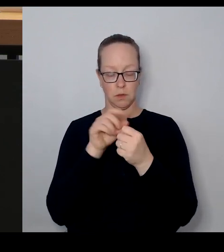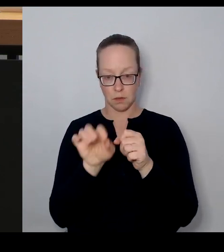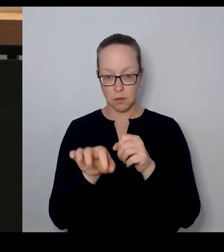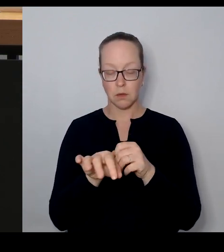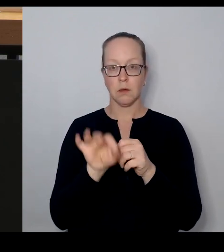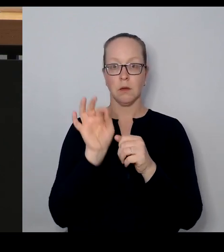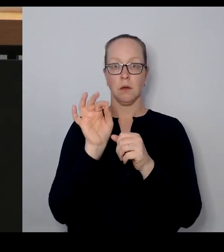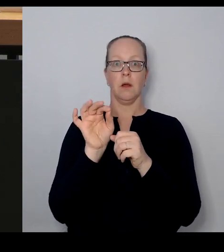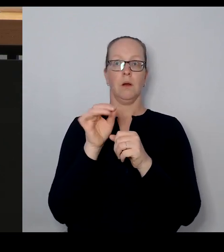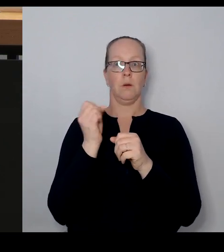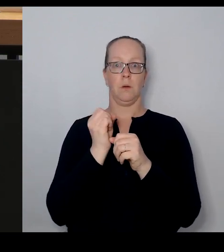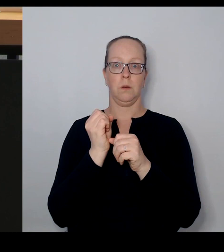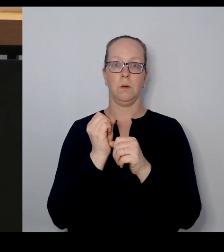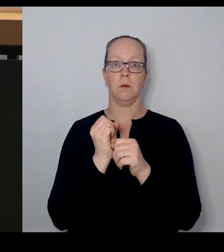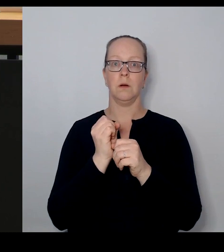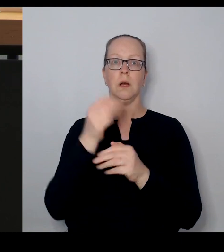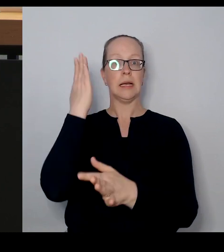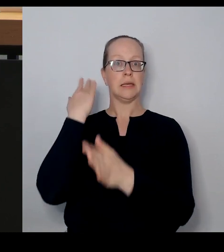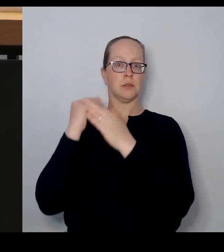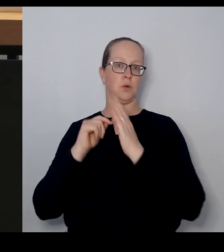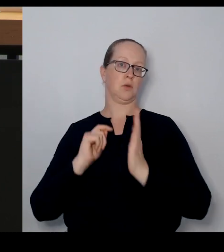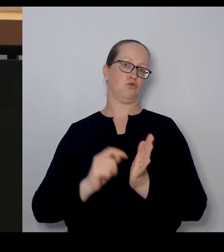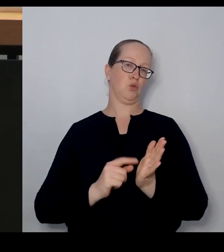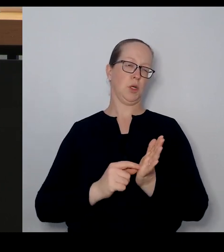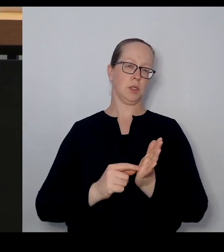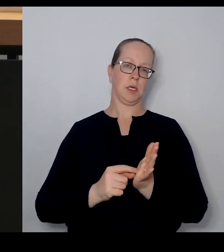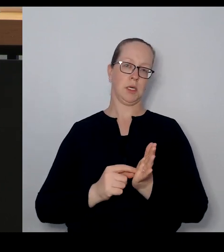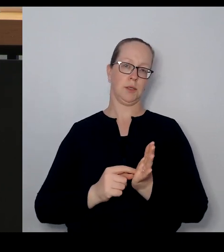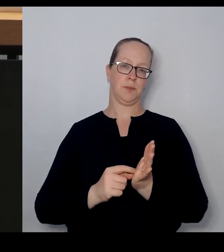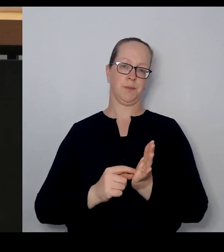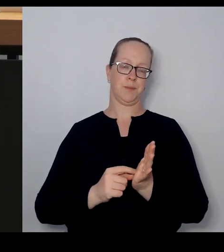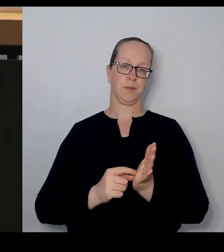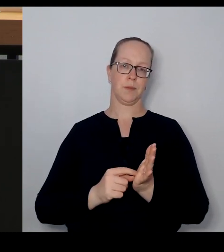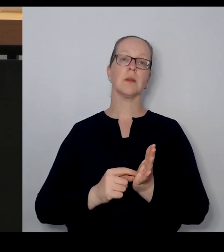und die Kreditaufnahme, die ja nicht nur damals im Land Berlin erfolgte